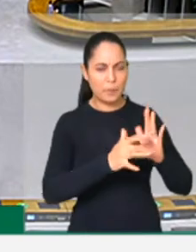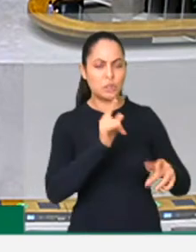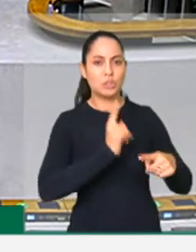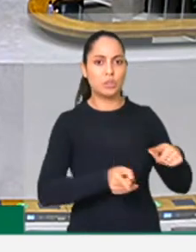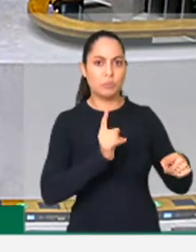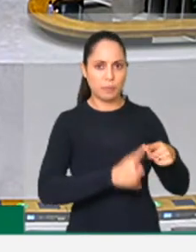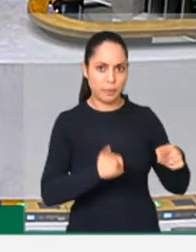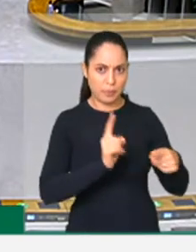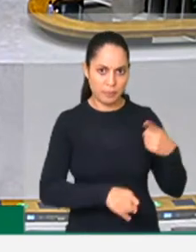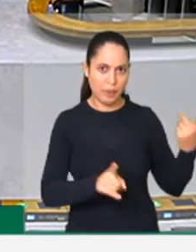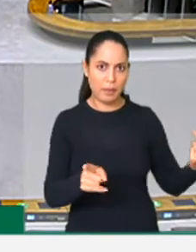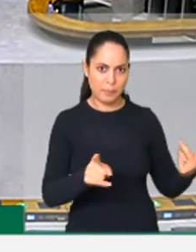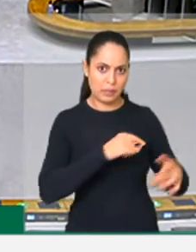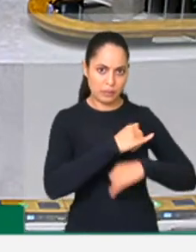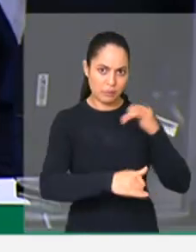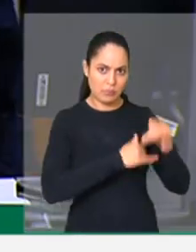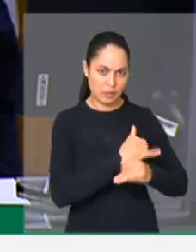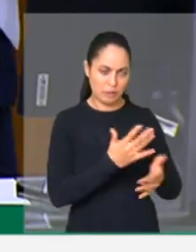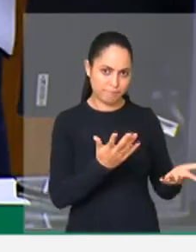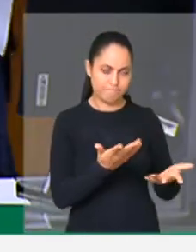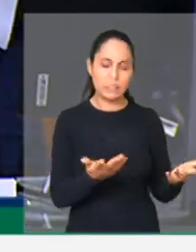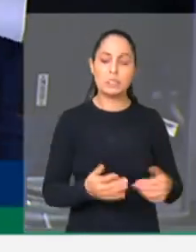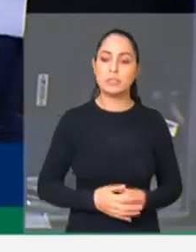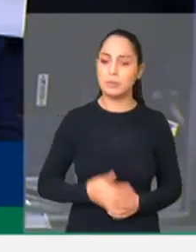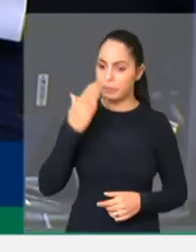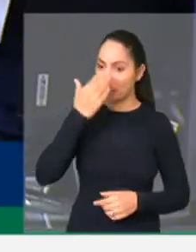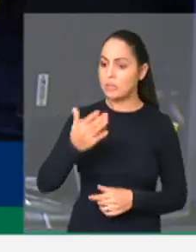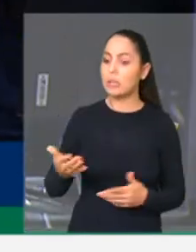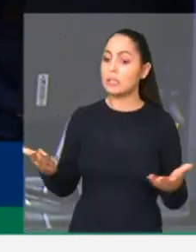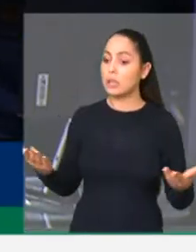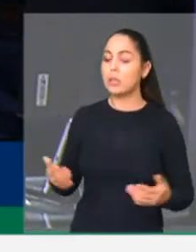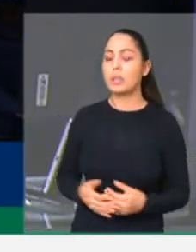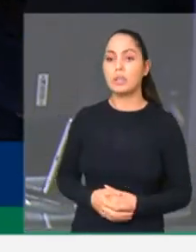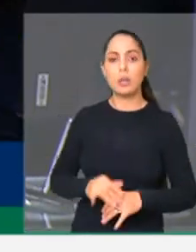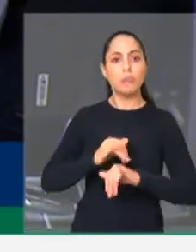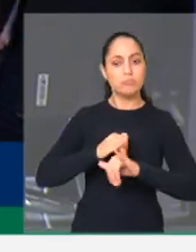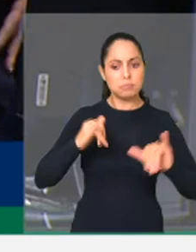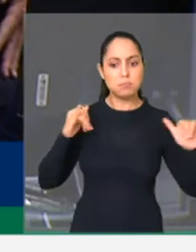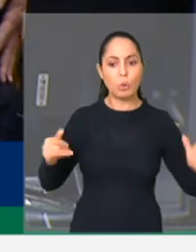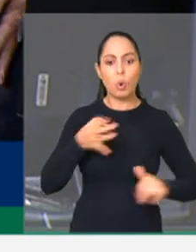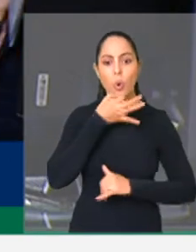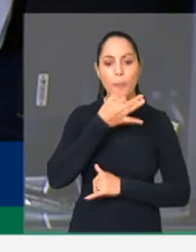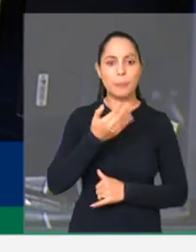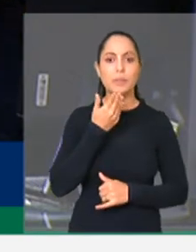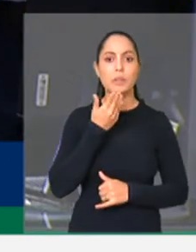NOS TERMOS DO ART. 8 ° DA RESOLUÇÃO N° 1/2002 DO CONGRESSO NACIONAL, PARA ENCAMINHAR A FAVOR DO PARECER